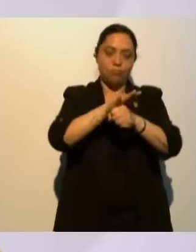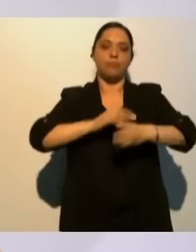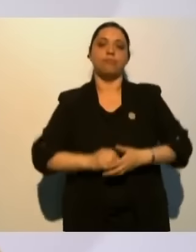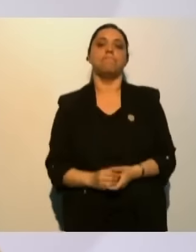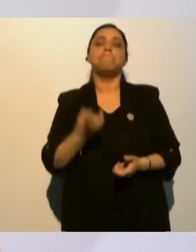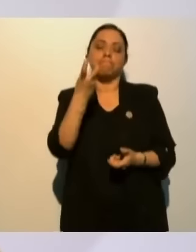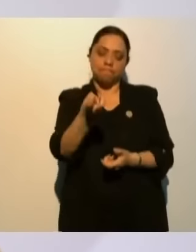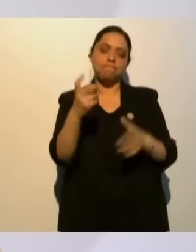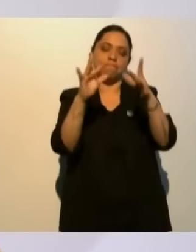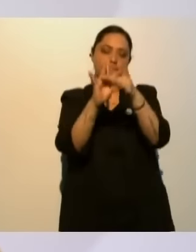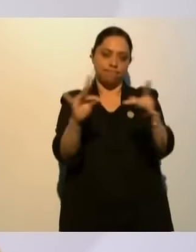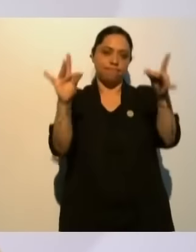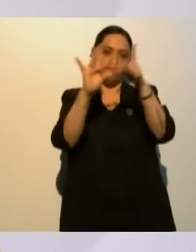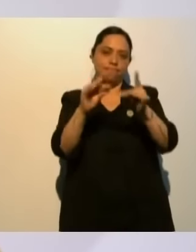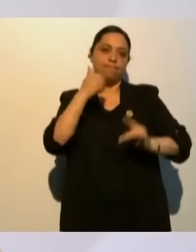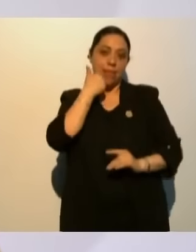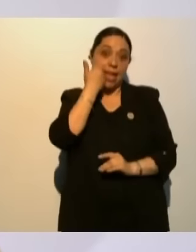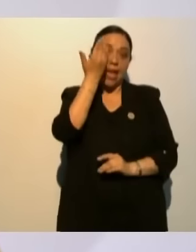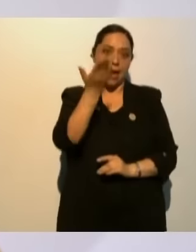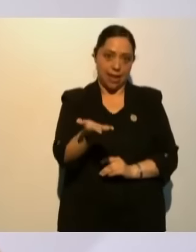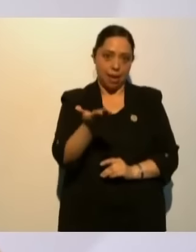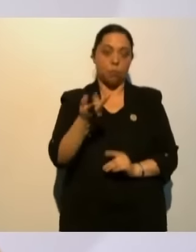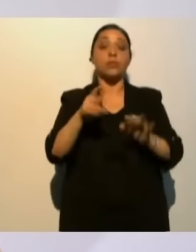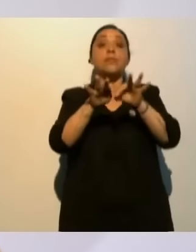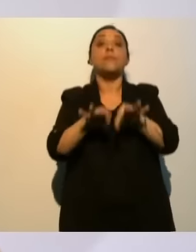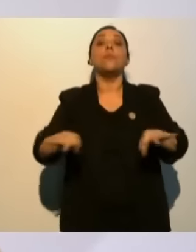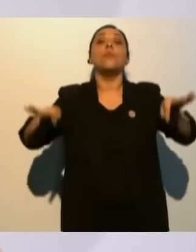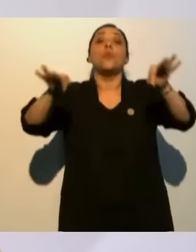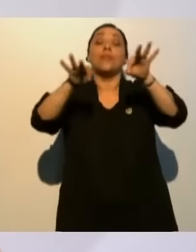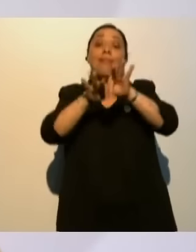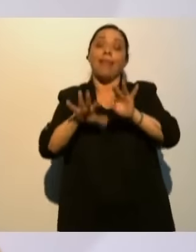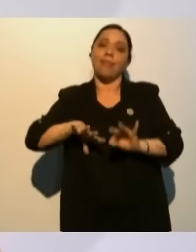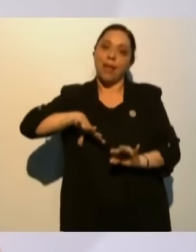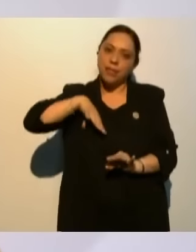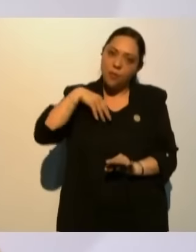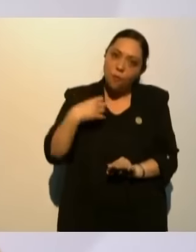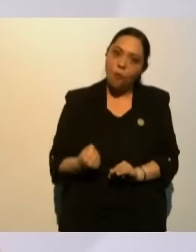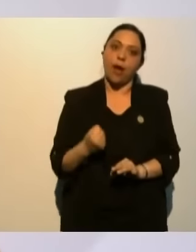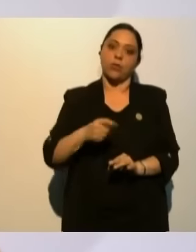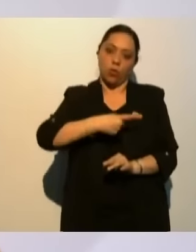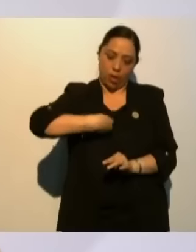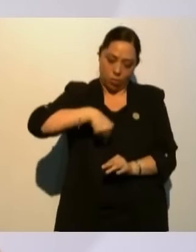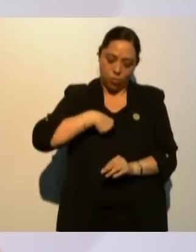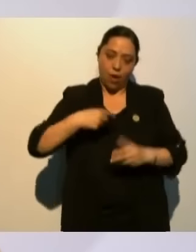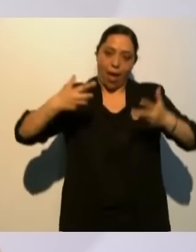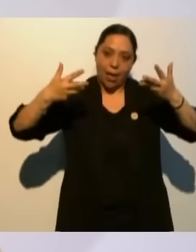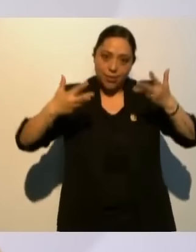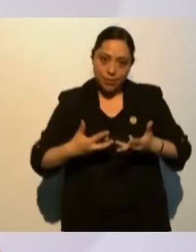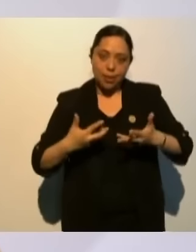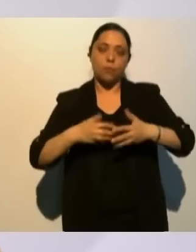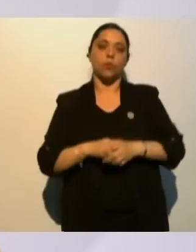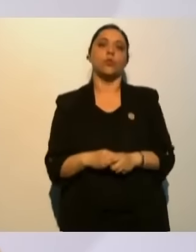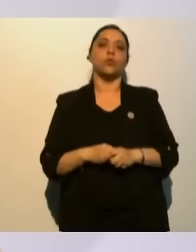ustedes es algo importante es un esfuerzo grande que estamos haciendo presupuesto para los pueblos